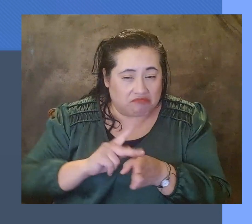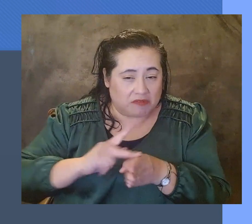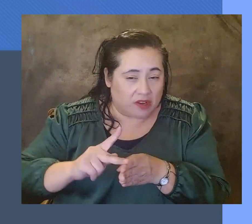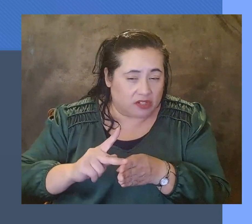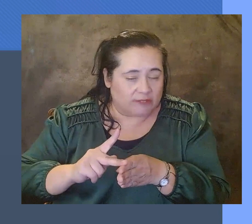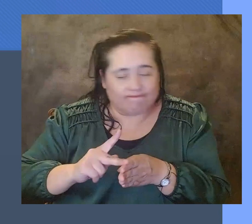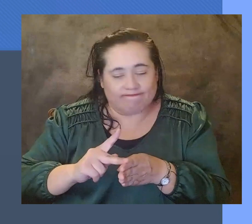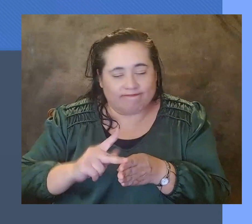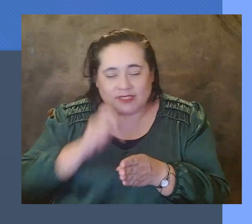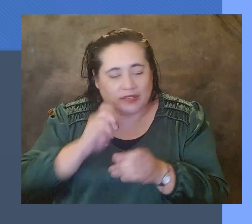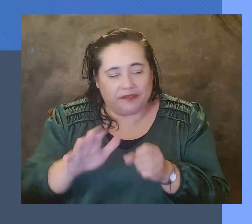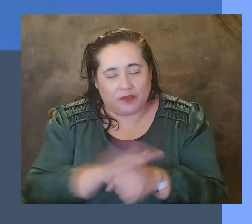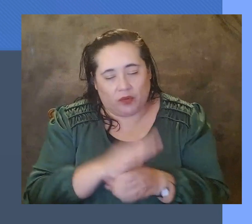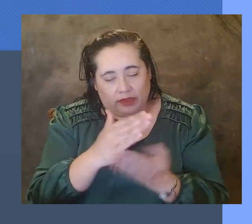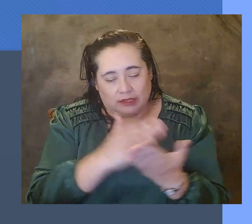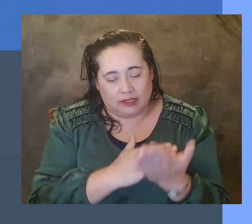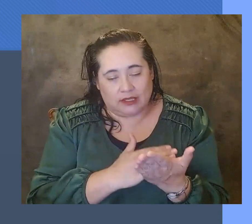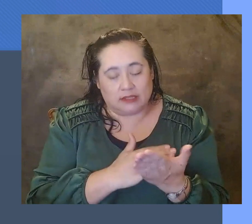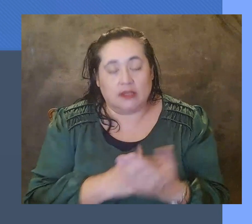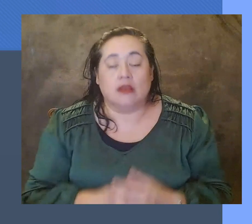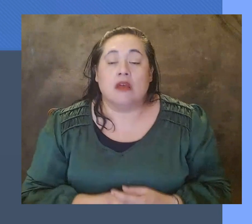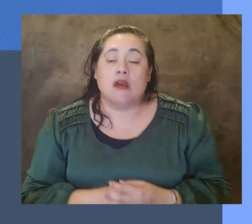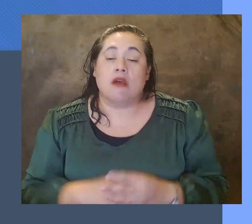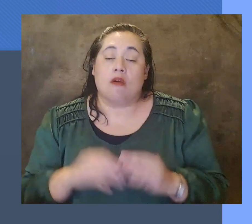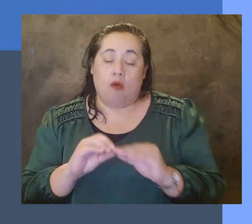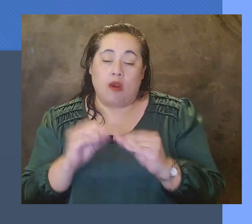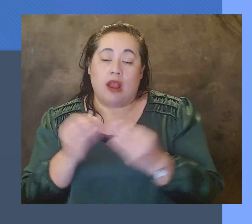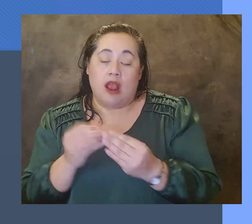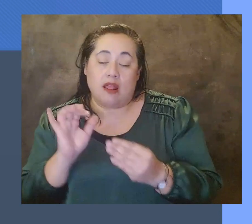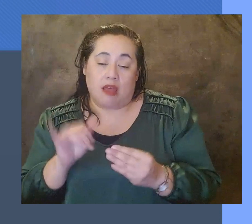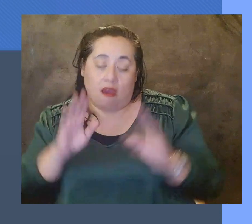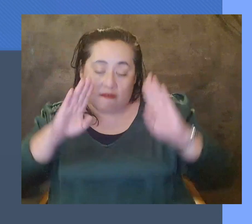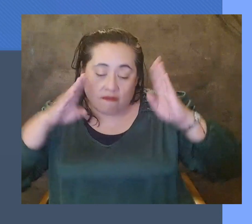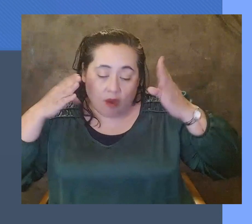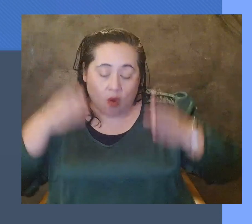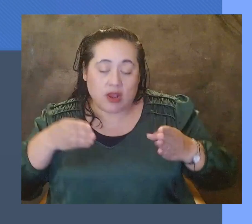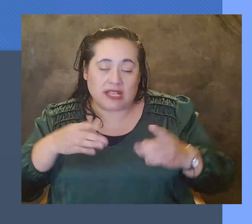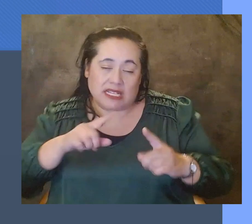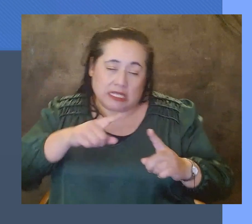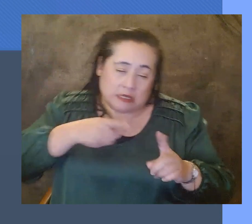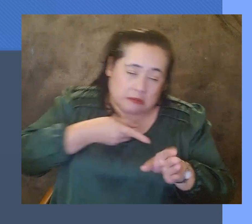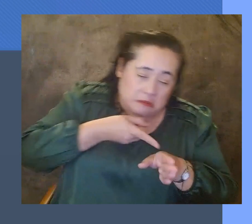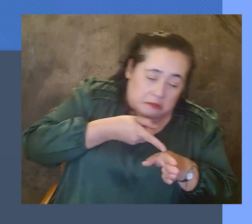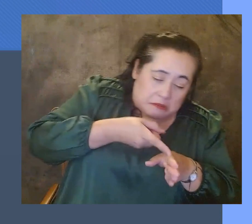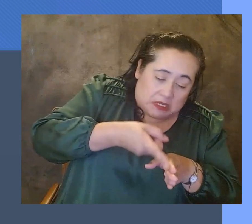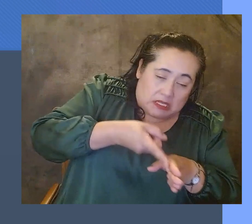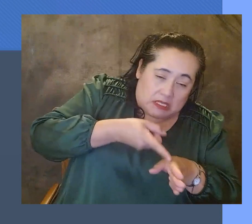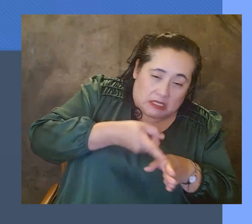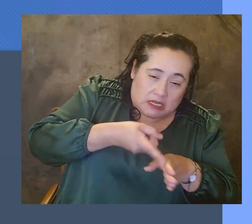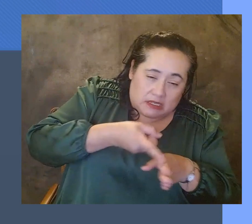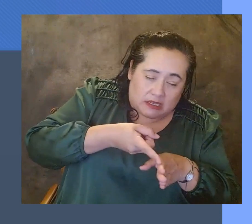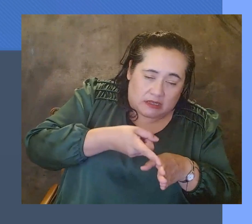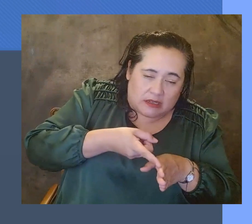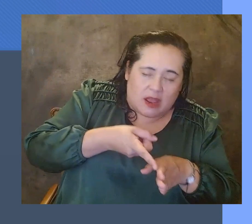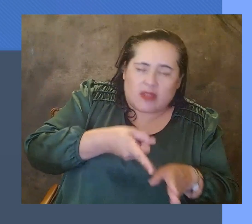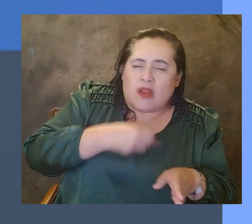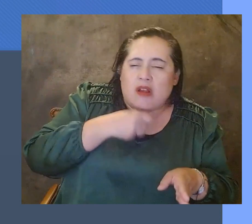profesionales. Las organizaciones que se ... enfocan en una especialización no solamente ...